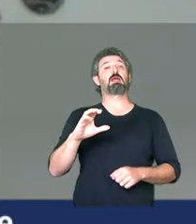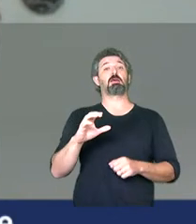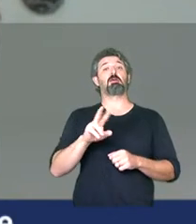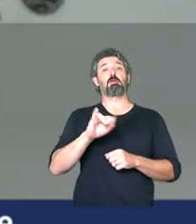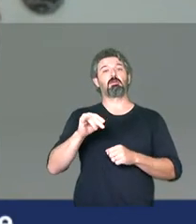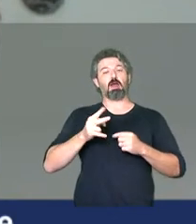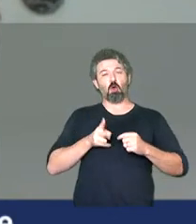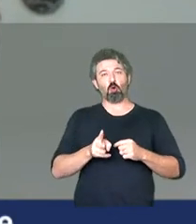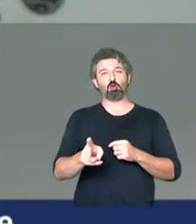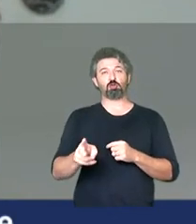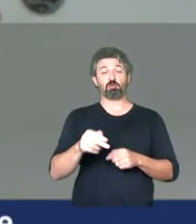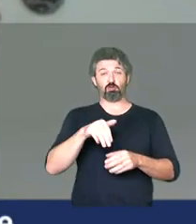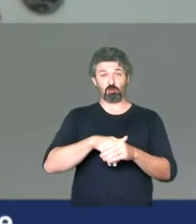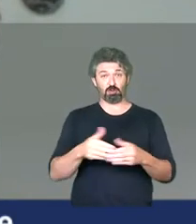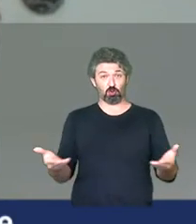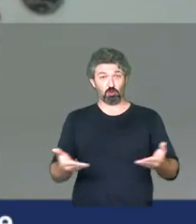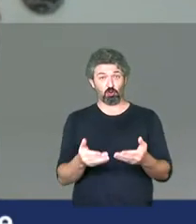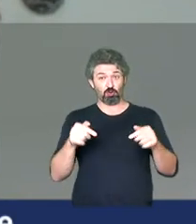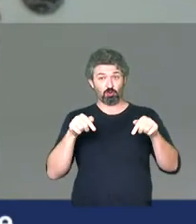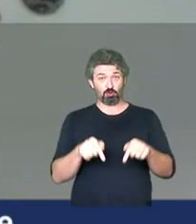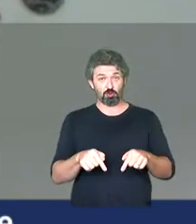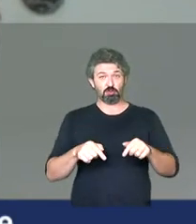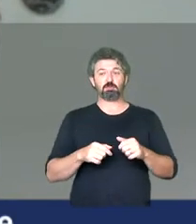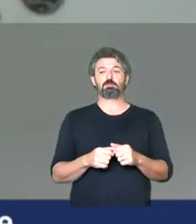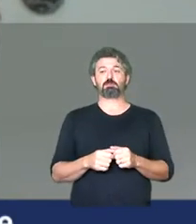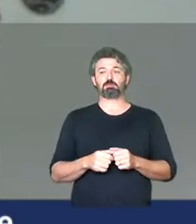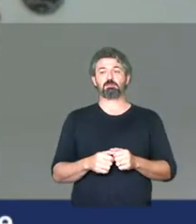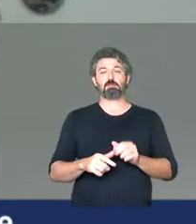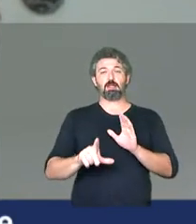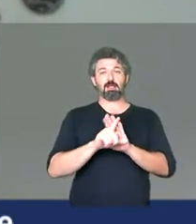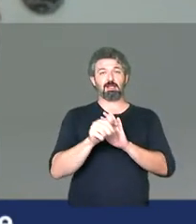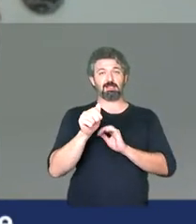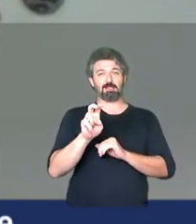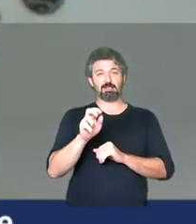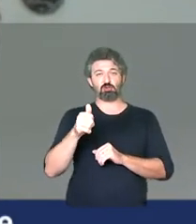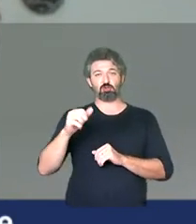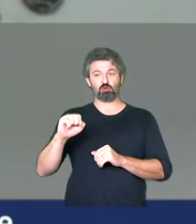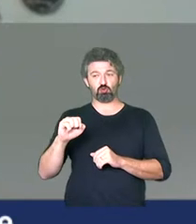VAI REPRESENTAR UMA CONTINUIDADE QUE A GENTE ESTÁ